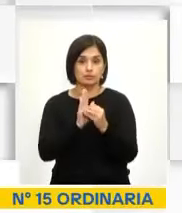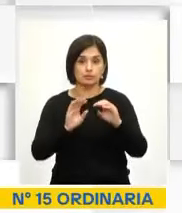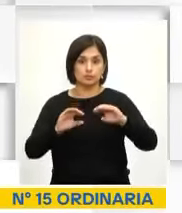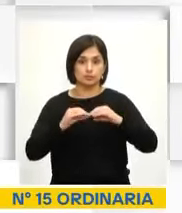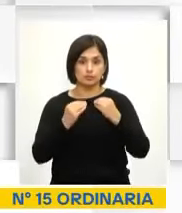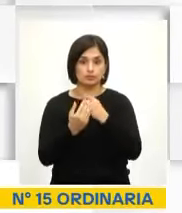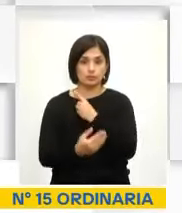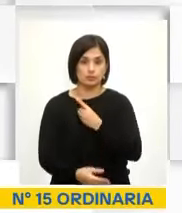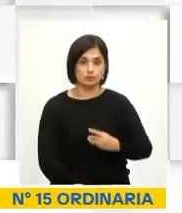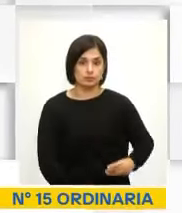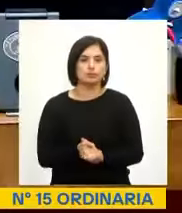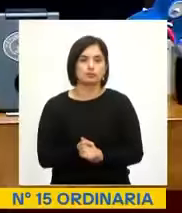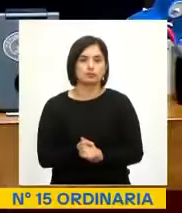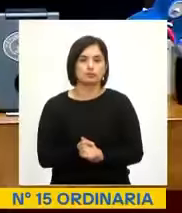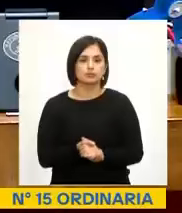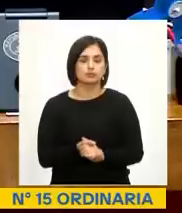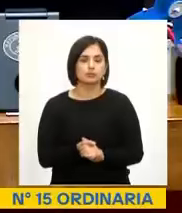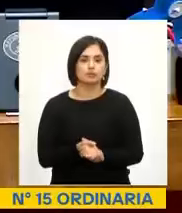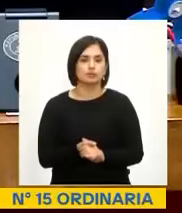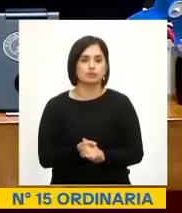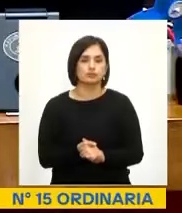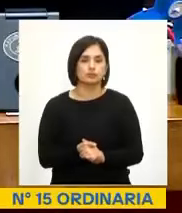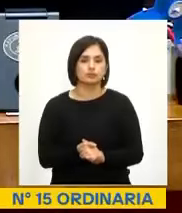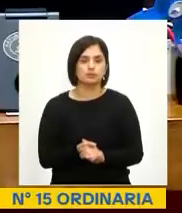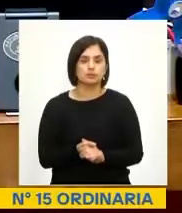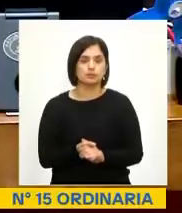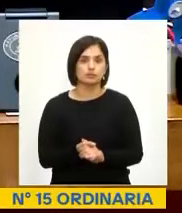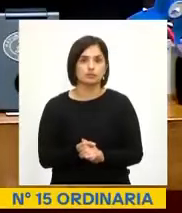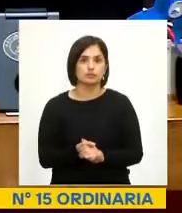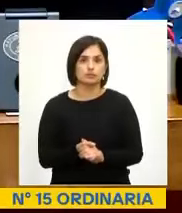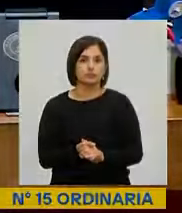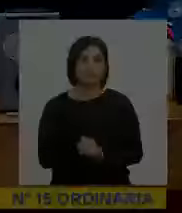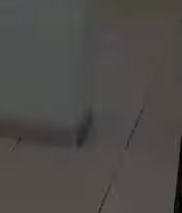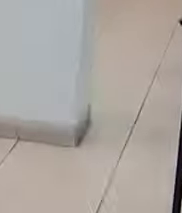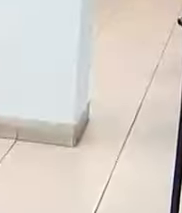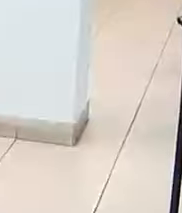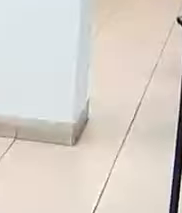cámaras considerando la presión de los plazos de advertirse la eventualidad de no llegar